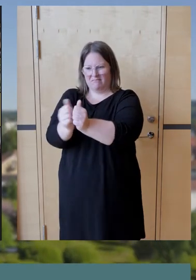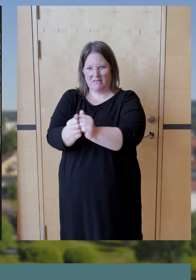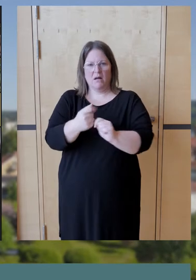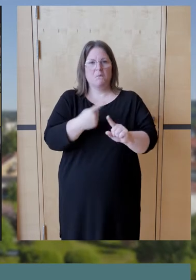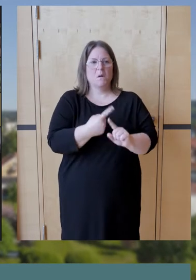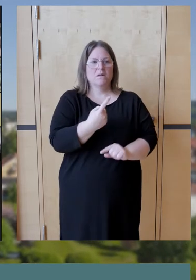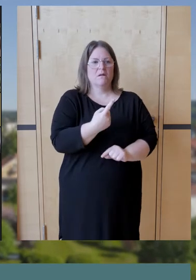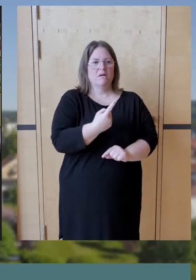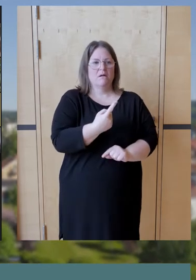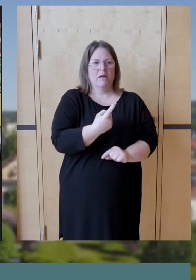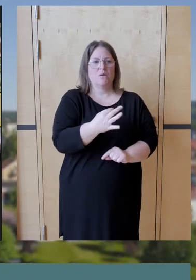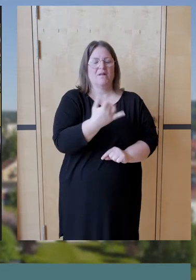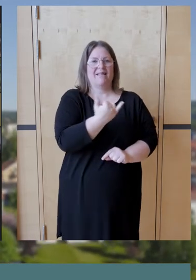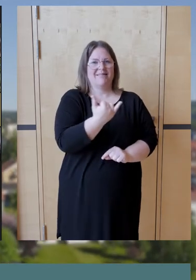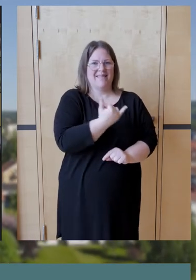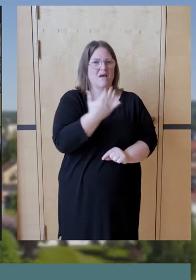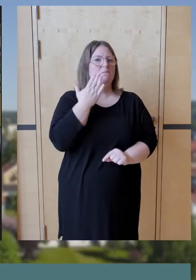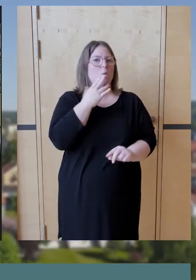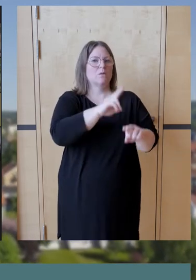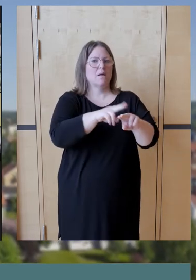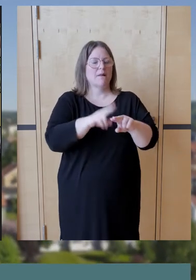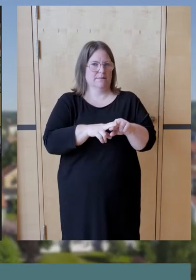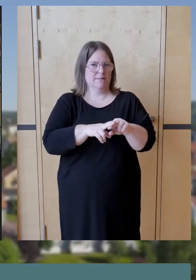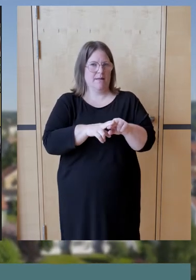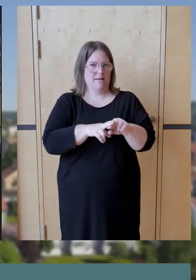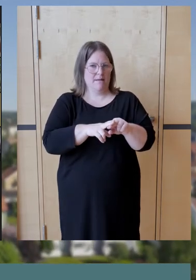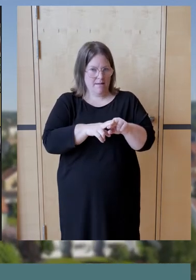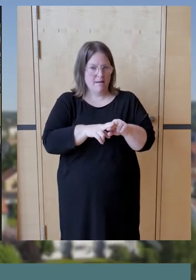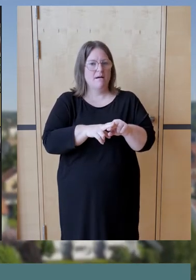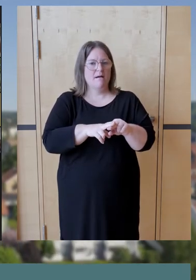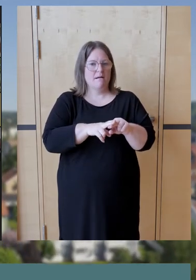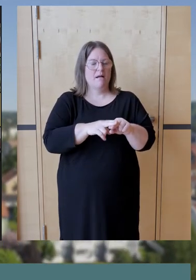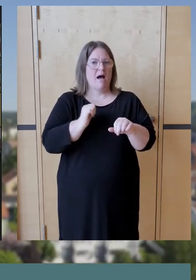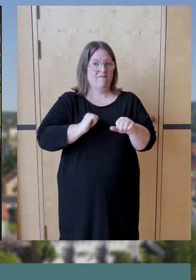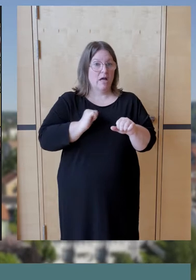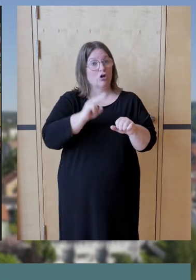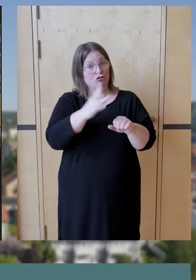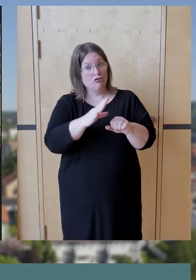Som skulle både tas till vara och besiktning med nya och gamla ombyggnationer